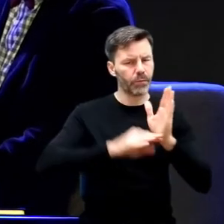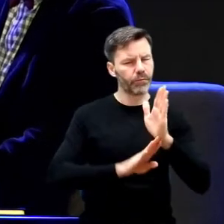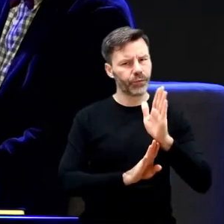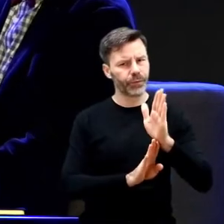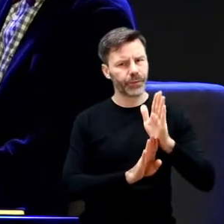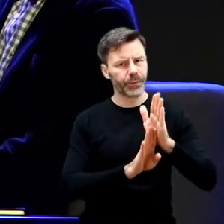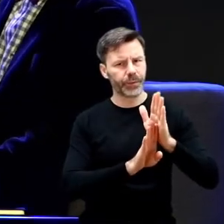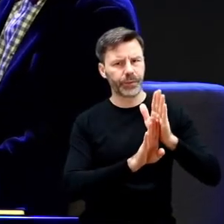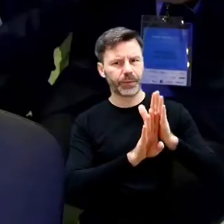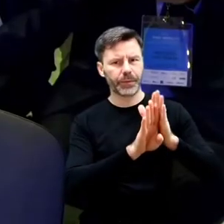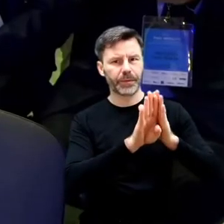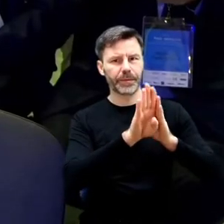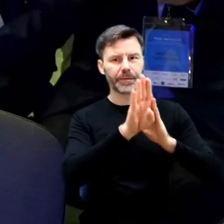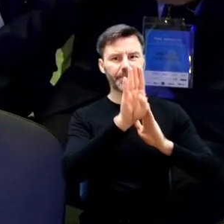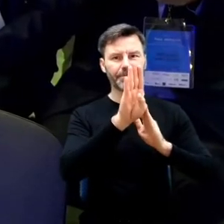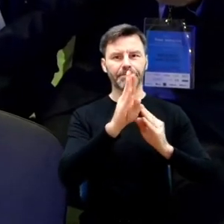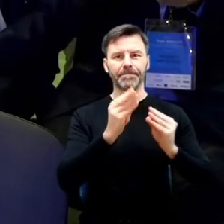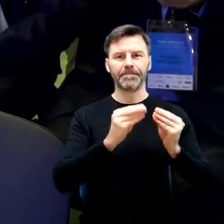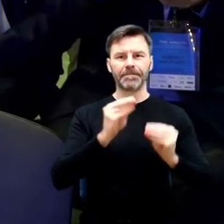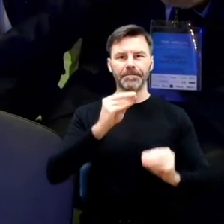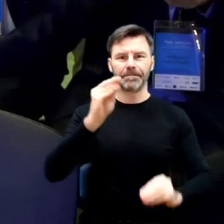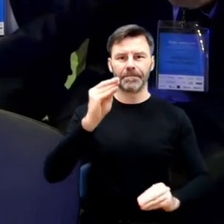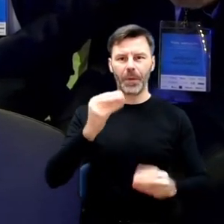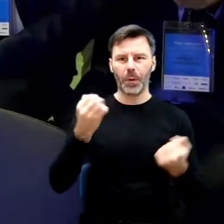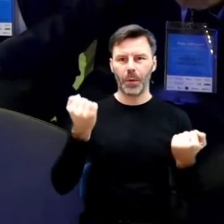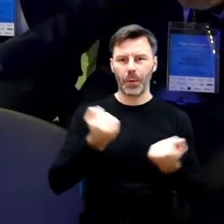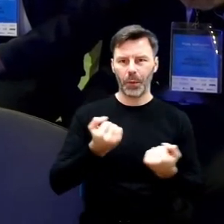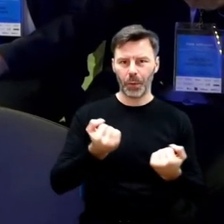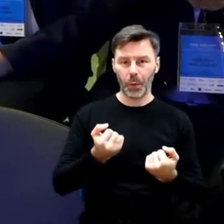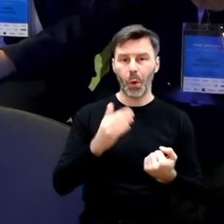najbardziej intensywnie, no bo brakowało kapitału.